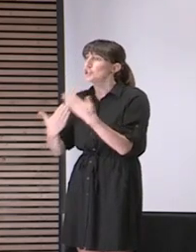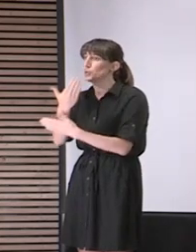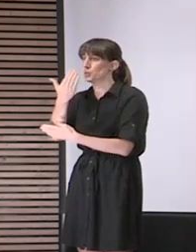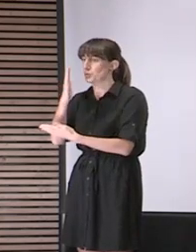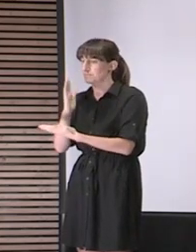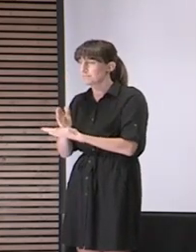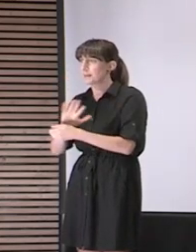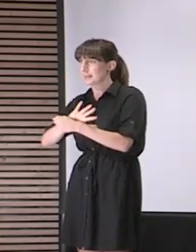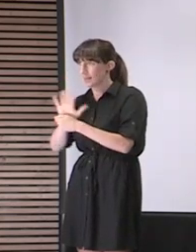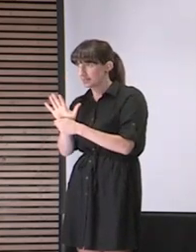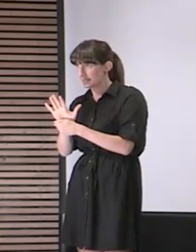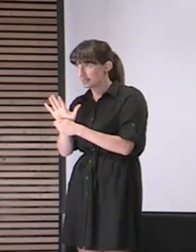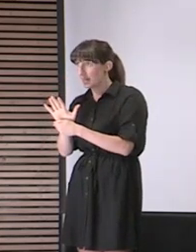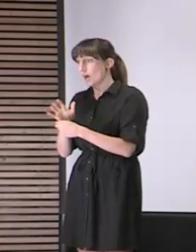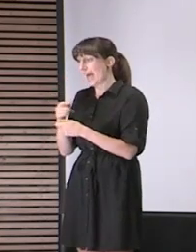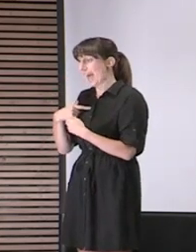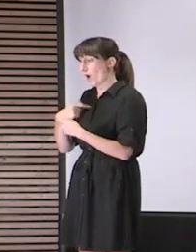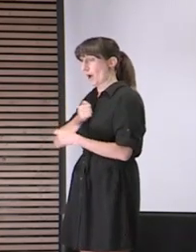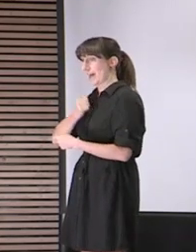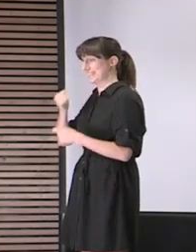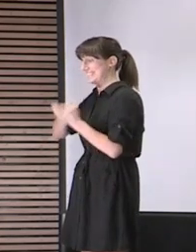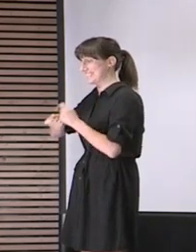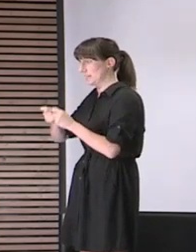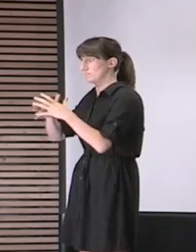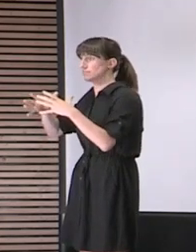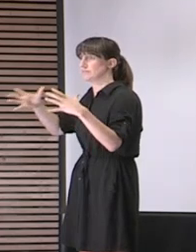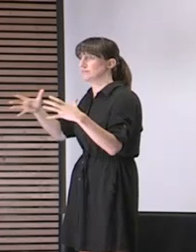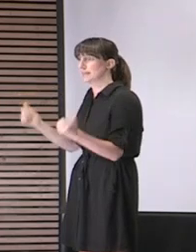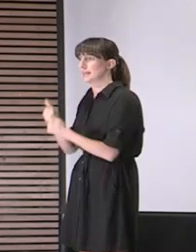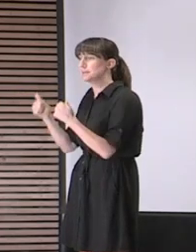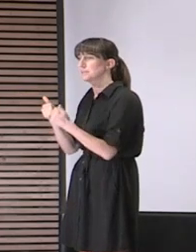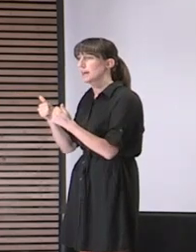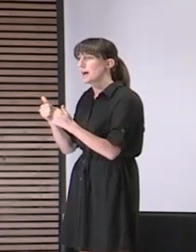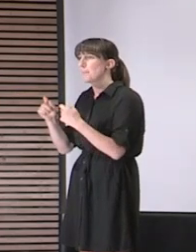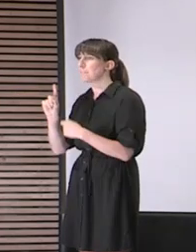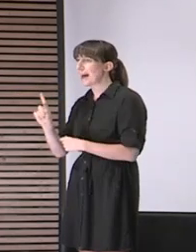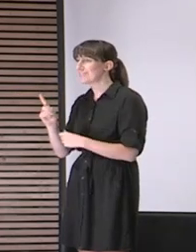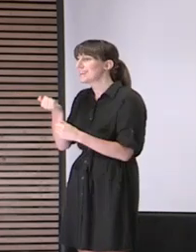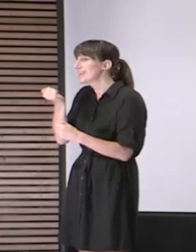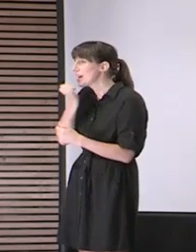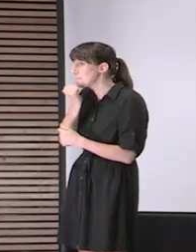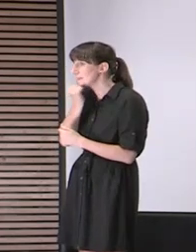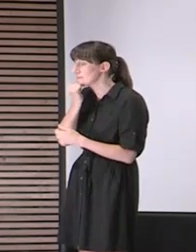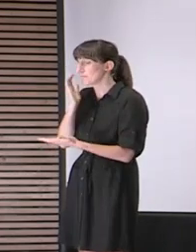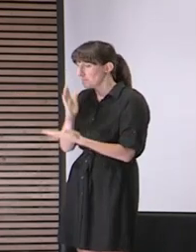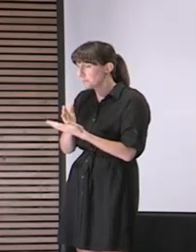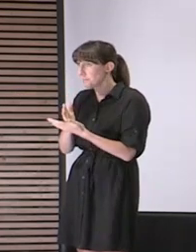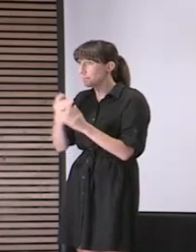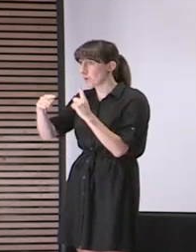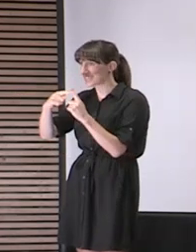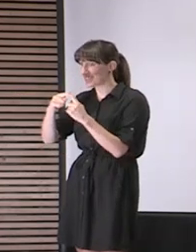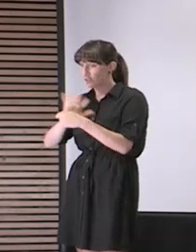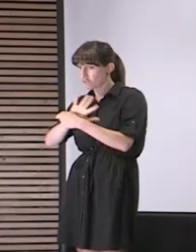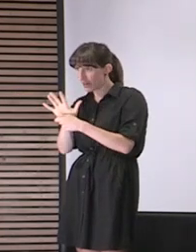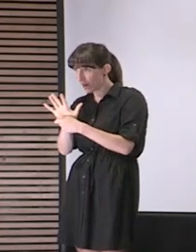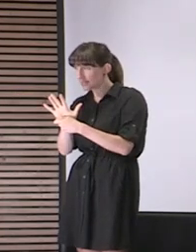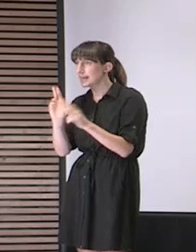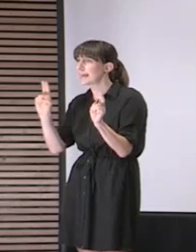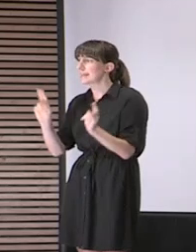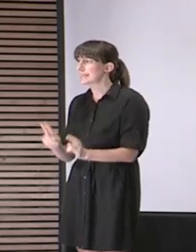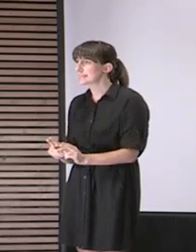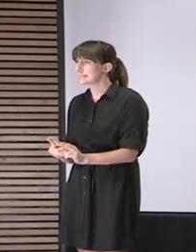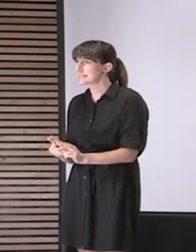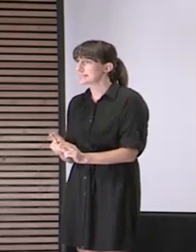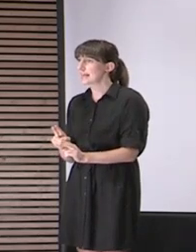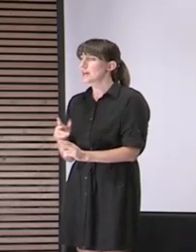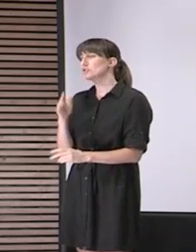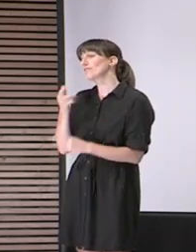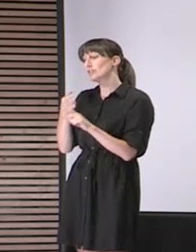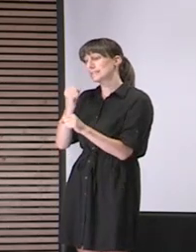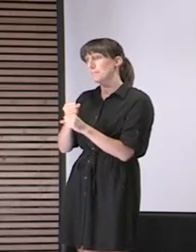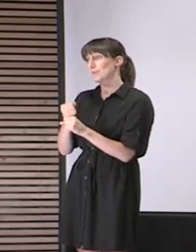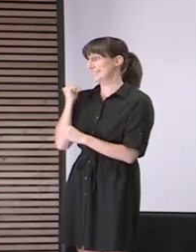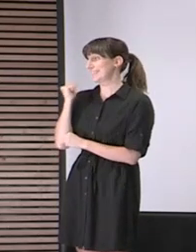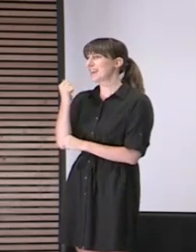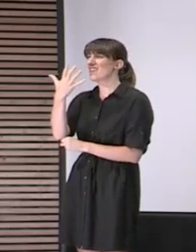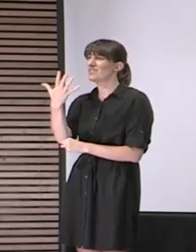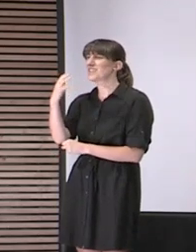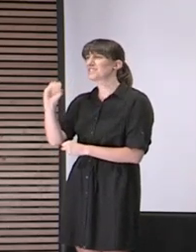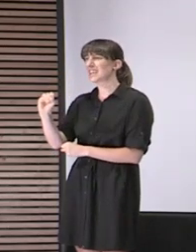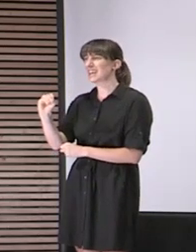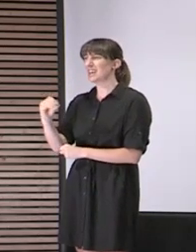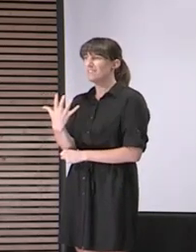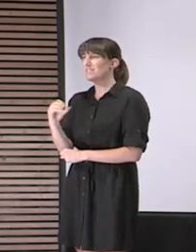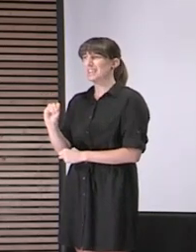eso. Creo que las cosas clave